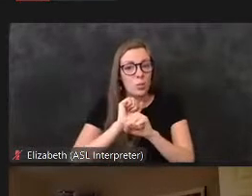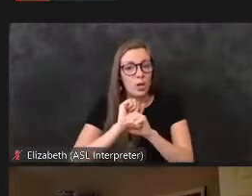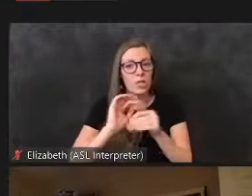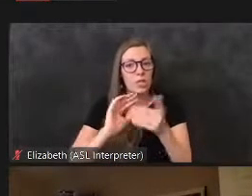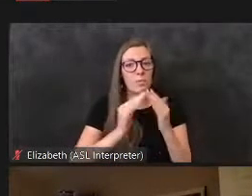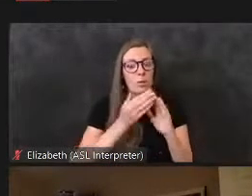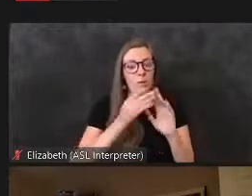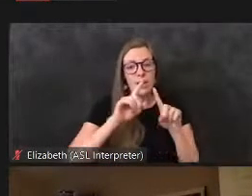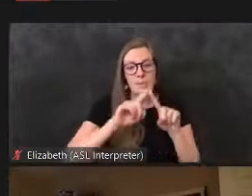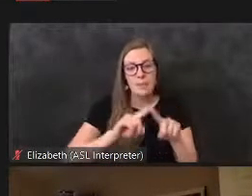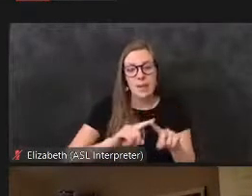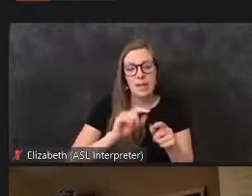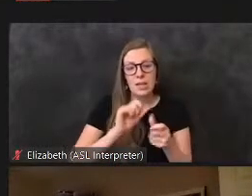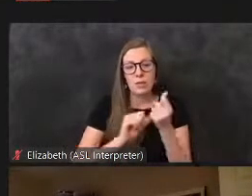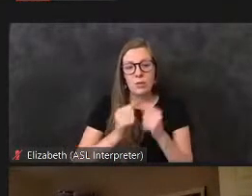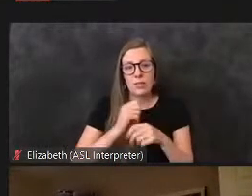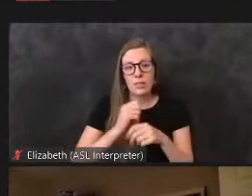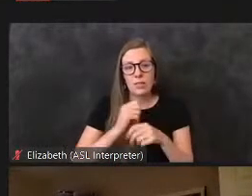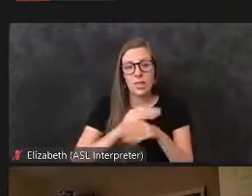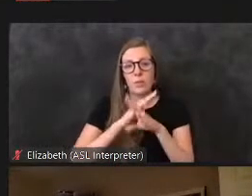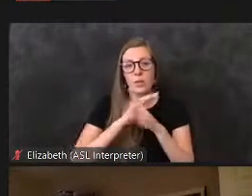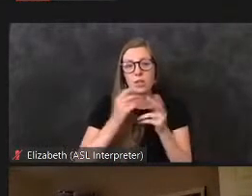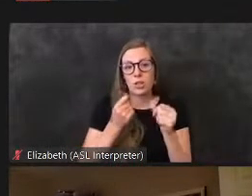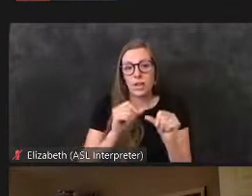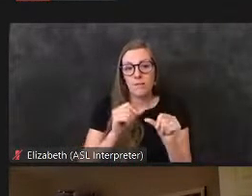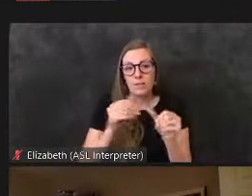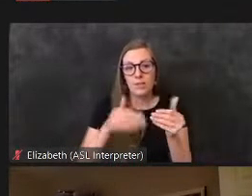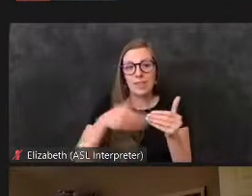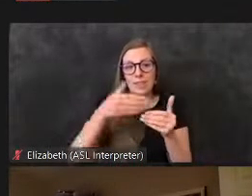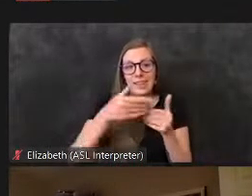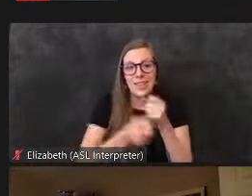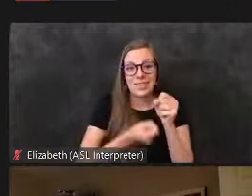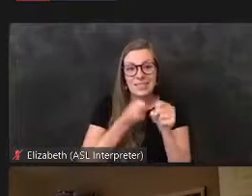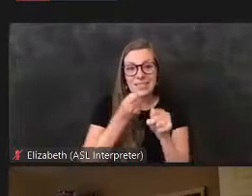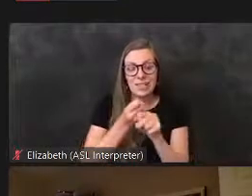basados en la comunidad y en los siguientes años